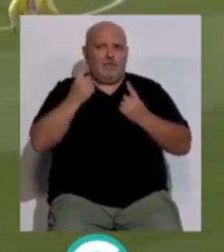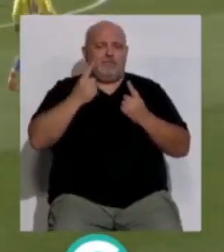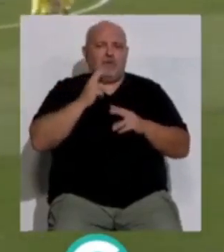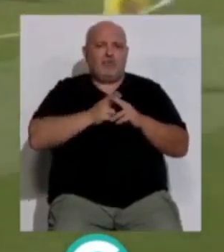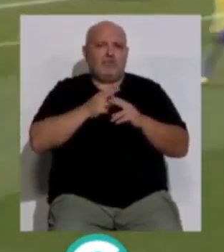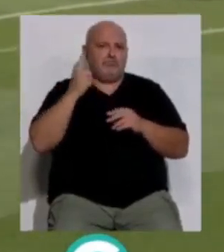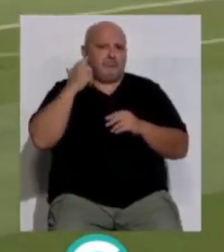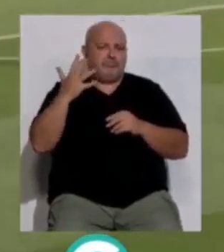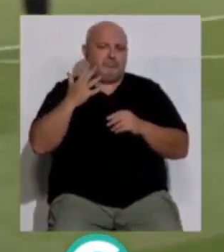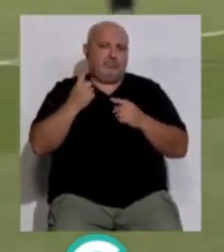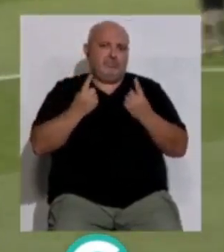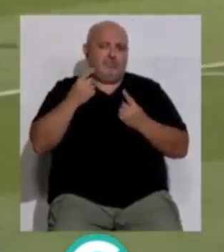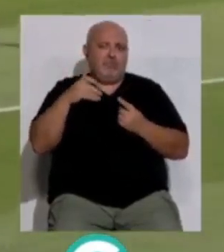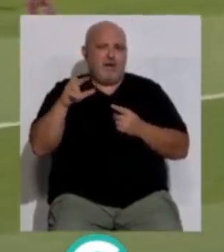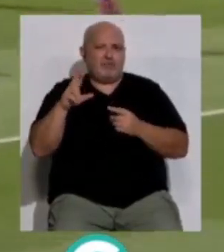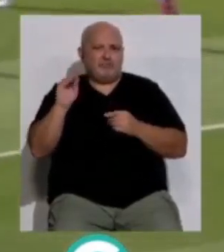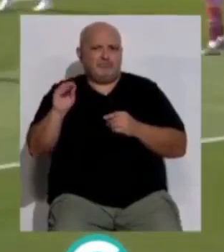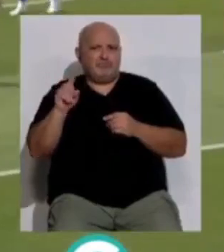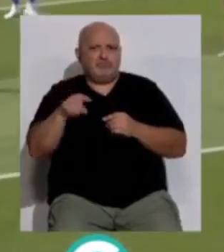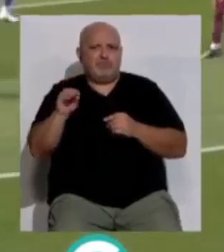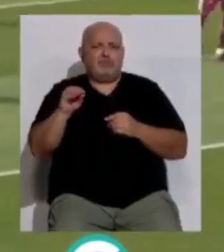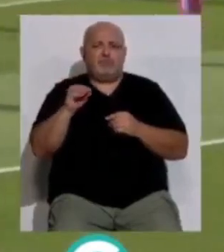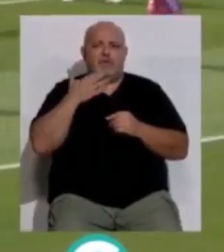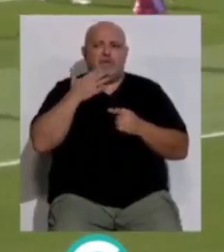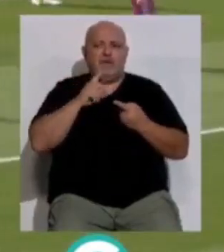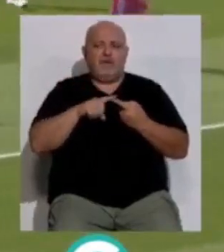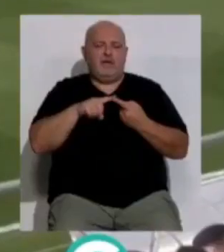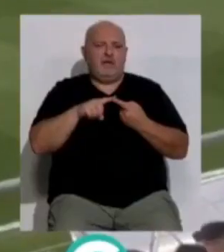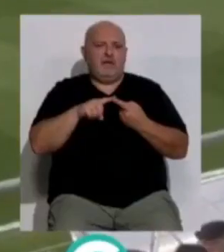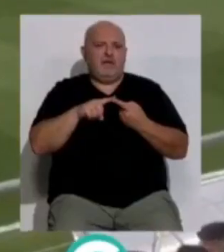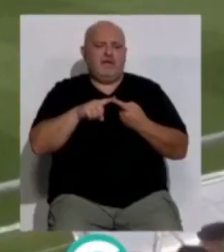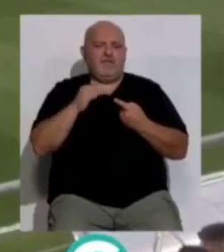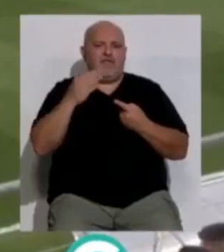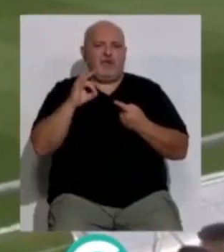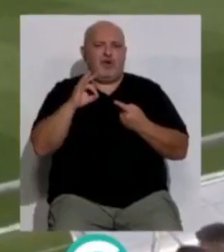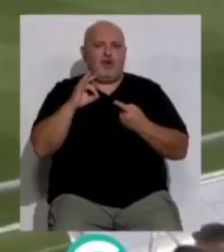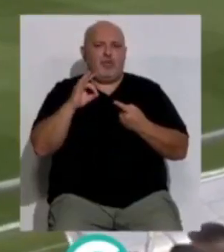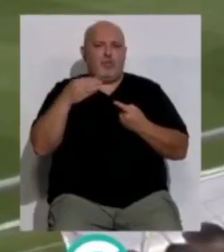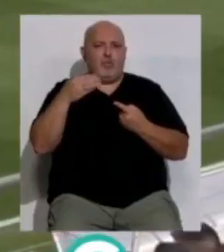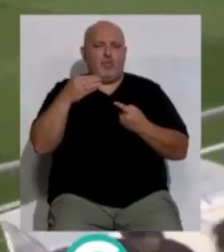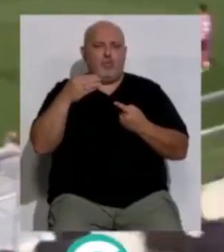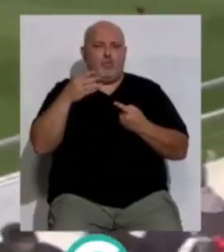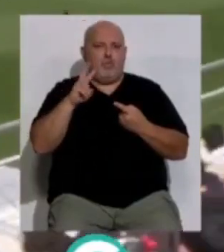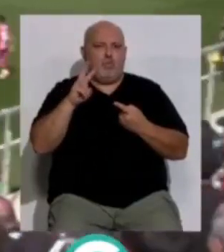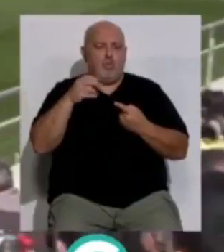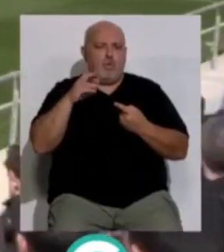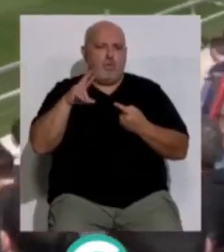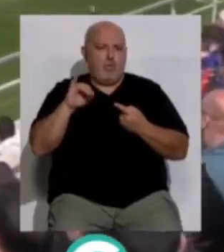propios maor tenemos por ejemplo la referencia de Francisco weepu El delantero que ha llamado